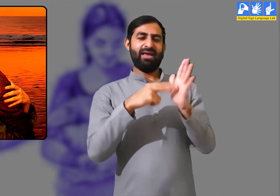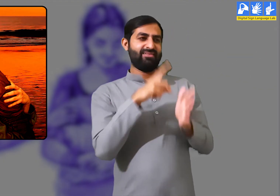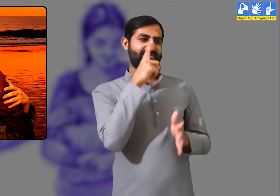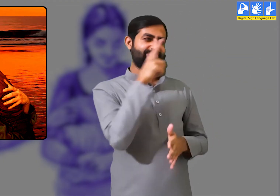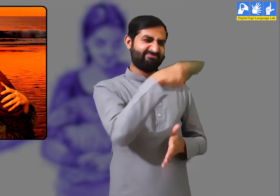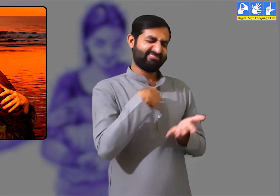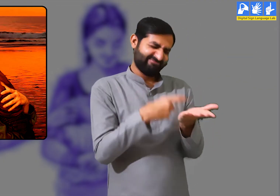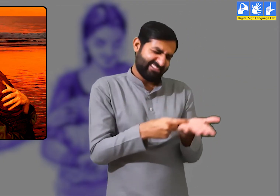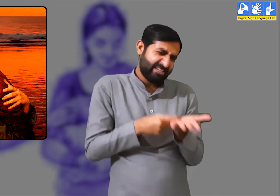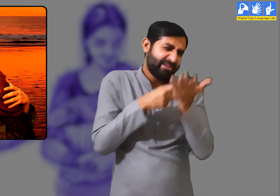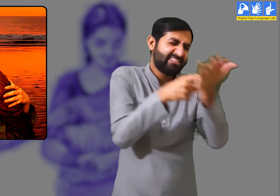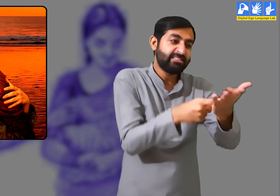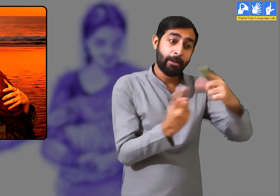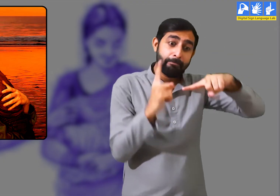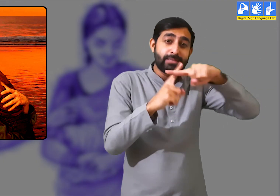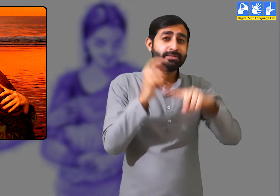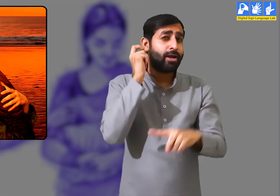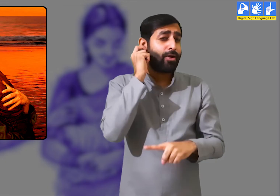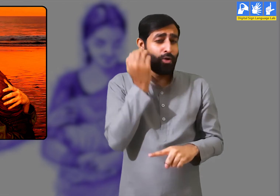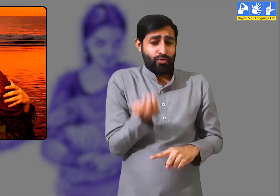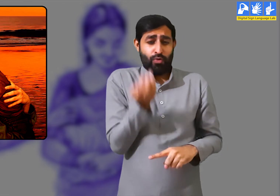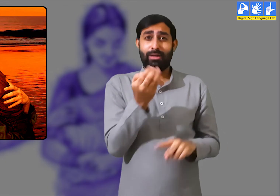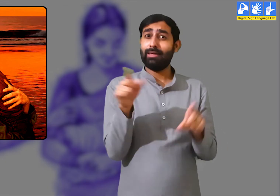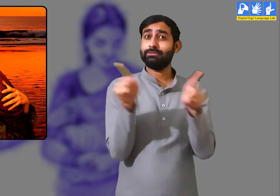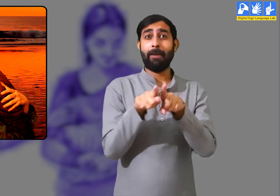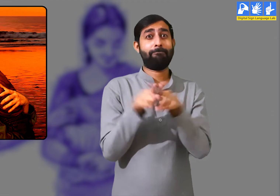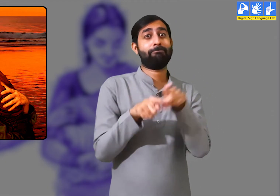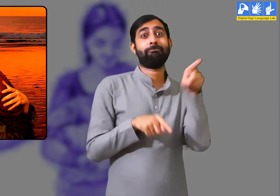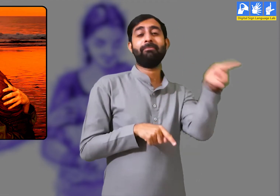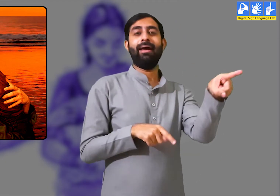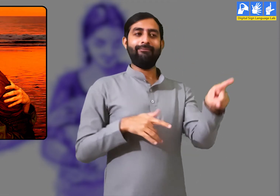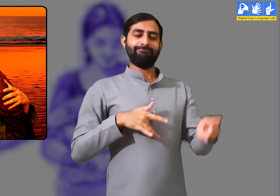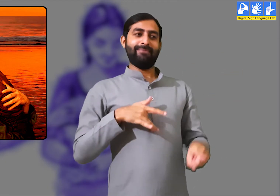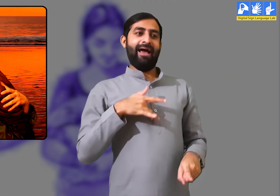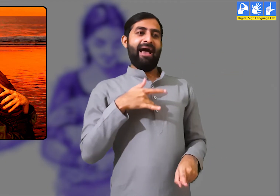इसलिए वह अपनी पत्नी का सम्मान करते हैं जो उनके लिए बेहद अनमोल हैं।